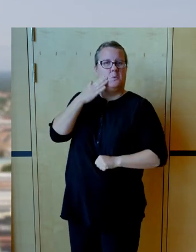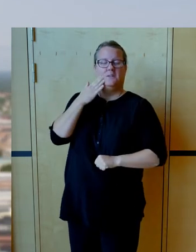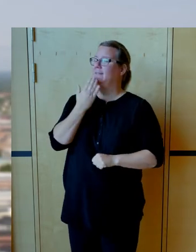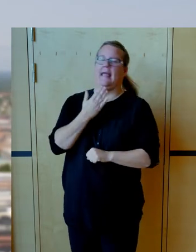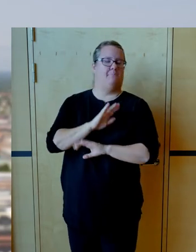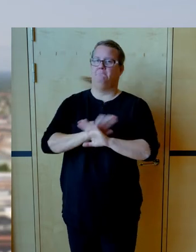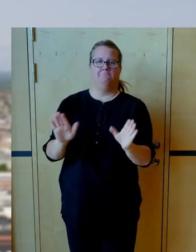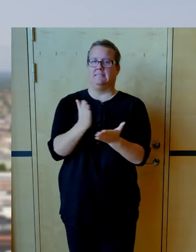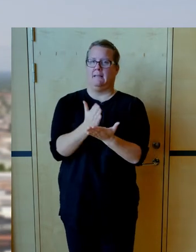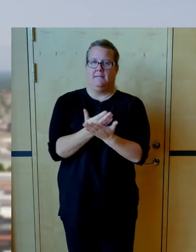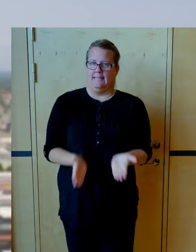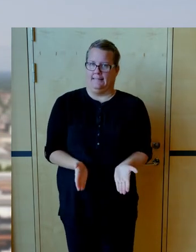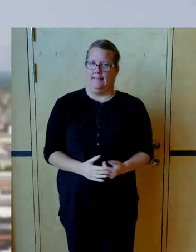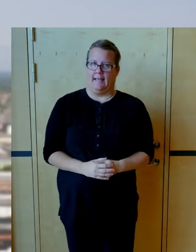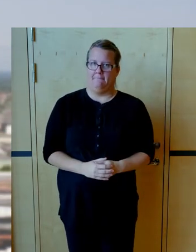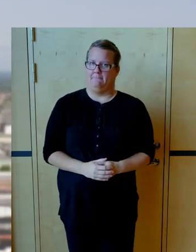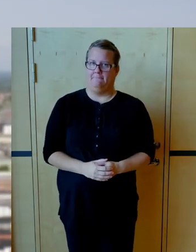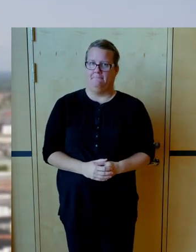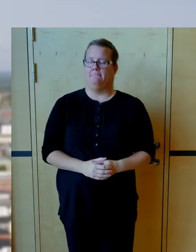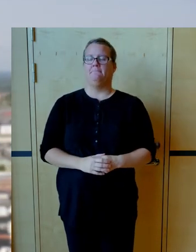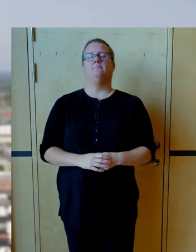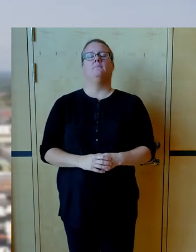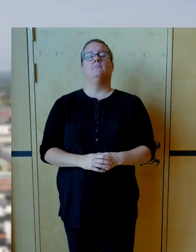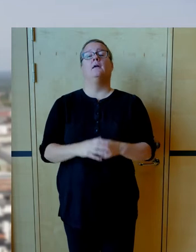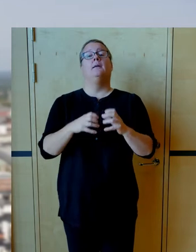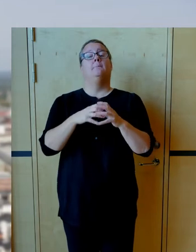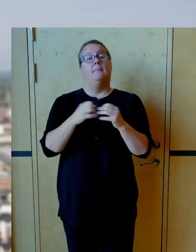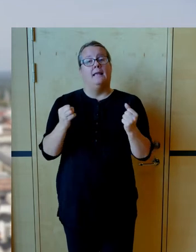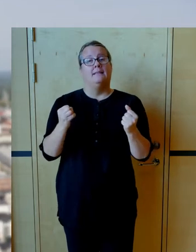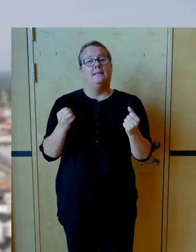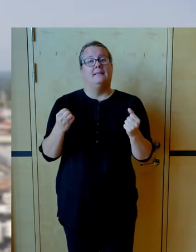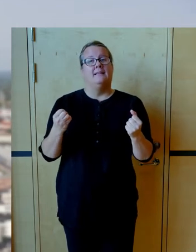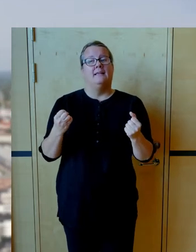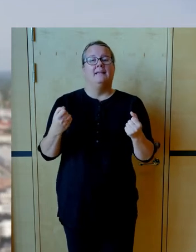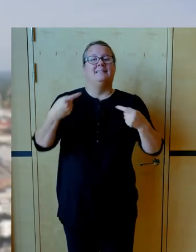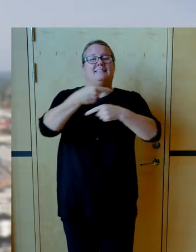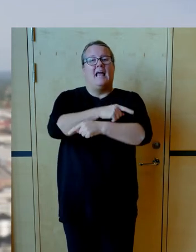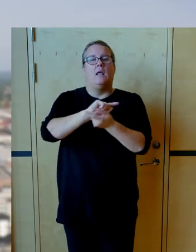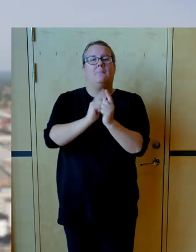Däremot så blir det ju Motsatt Förhållande Om vi har för få